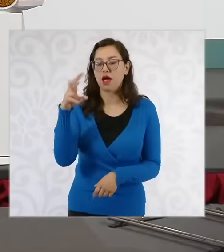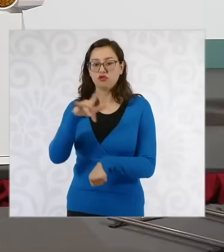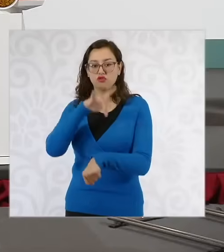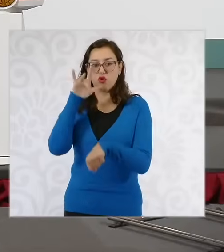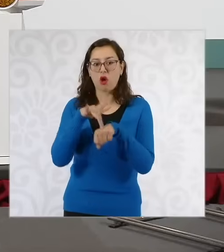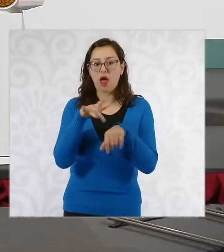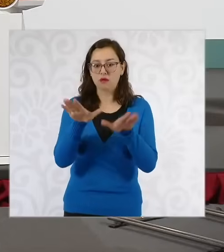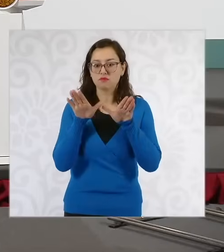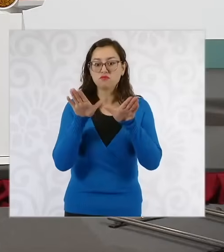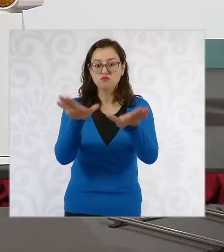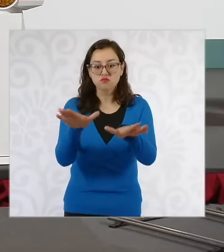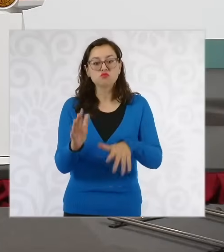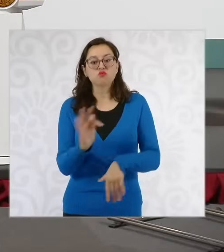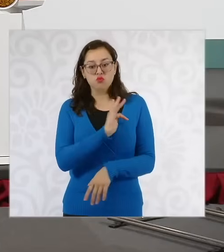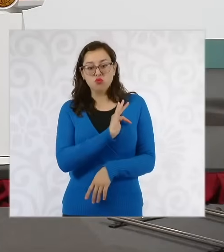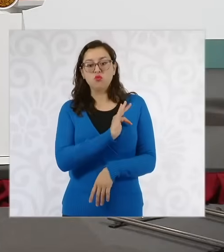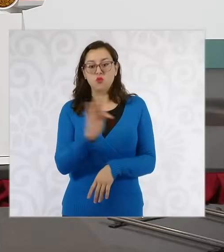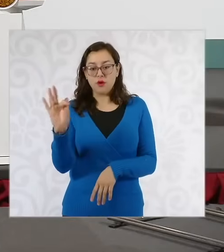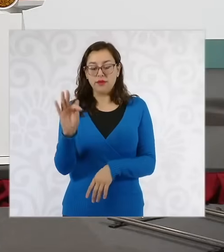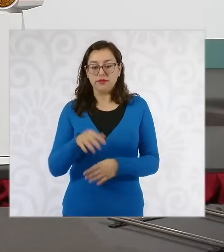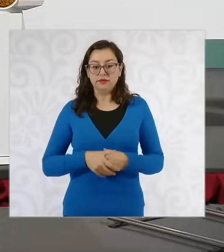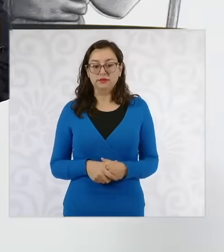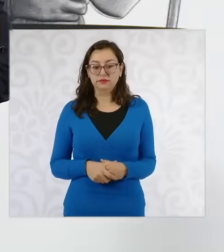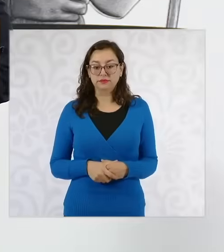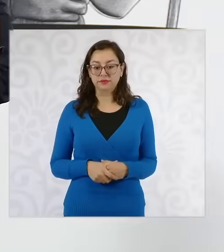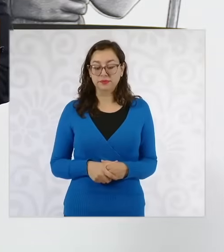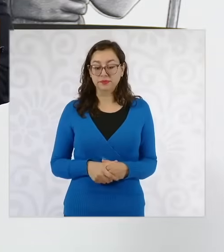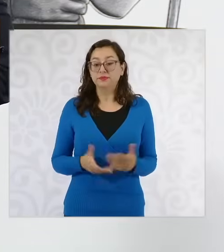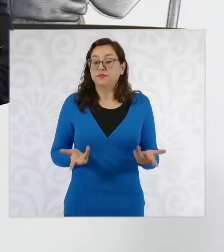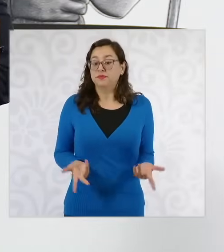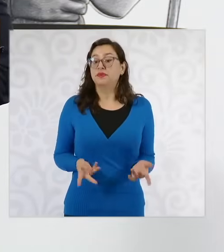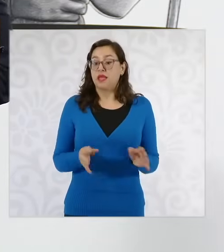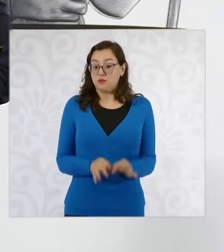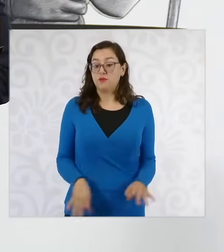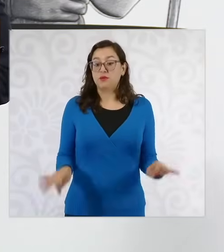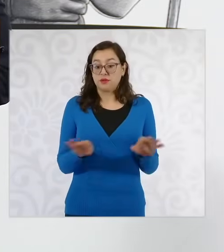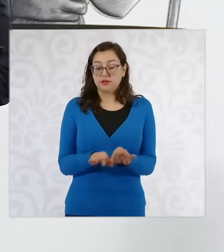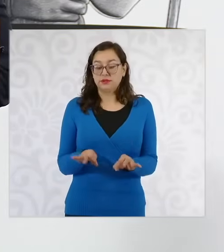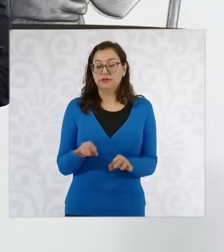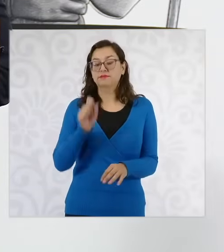la conectividad que ofrece mexicana aquí Lo importante también es mencionar que las rutas que